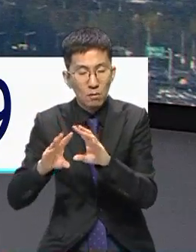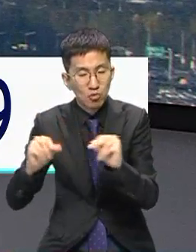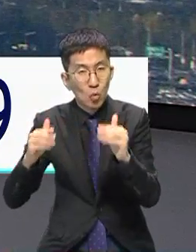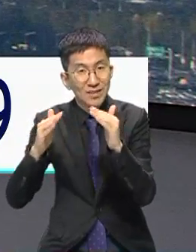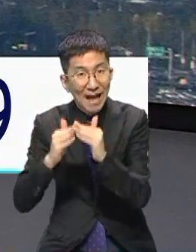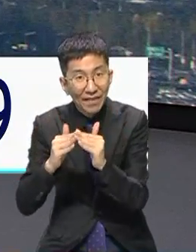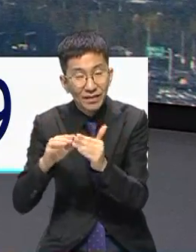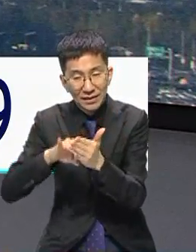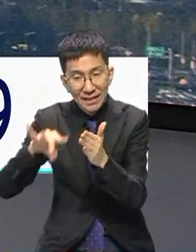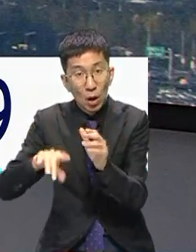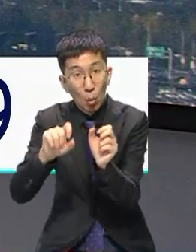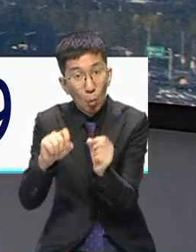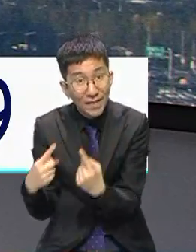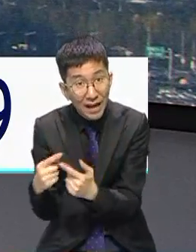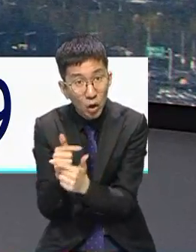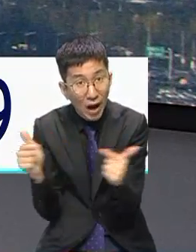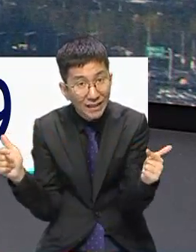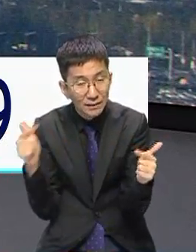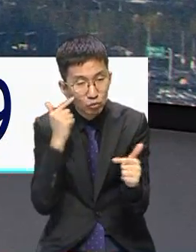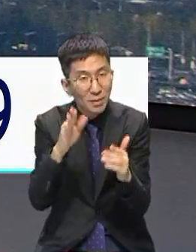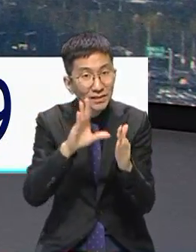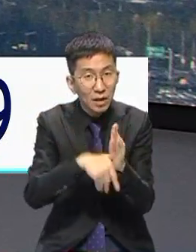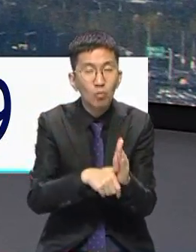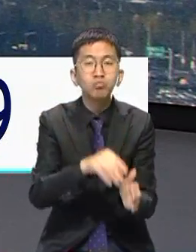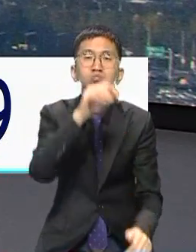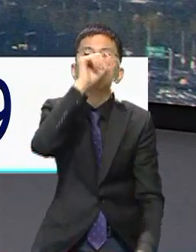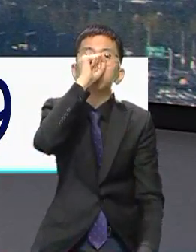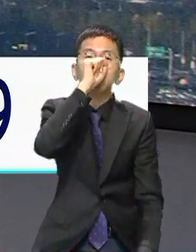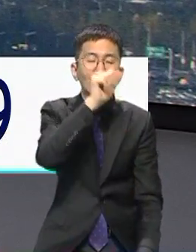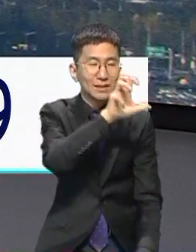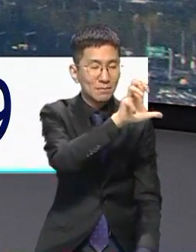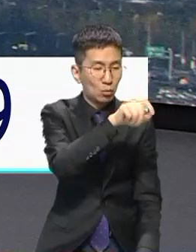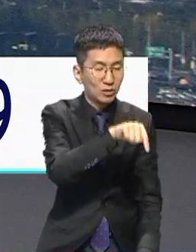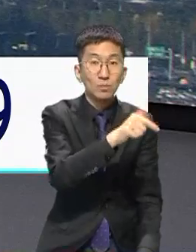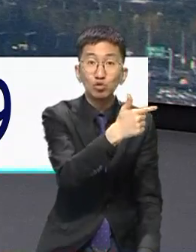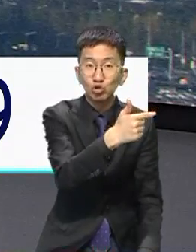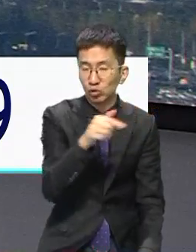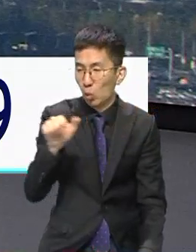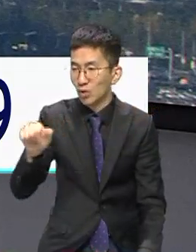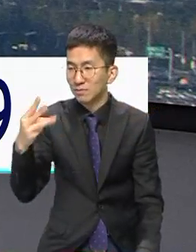알아봤더니 적절하다는 응답이 각각 35.6, 53.9%로 나타났습니다.